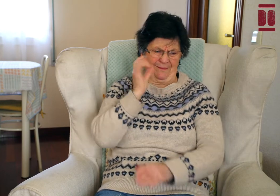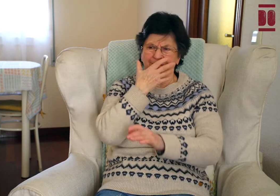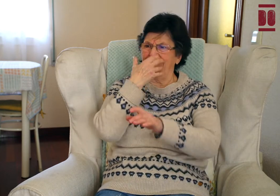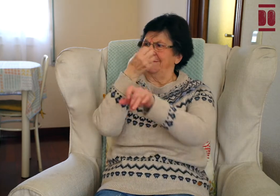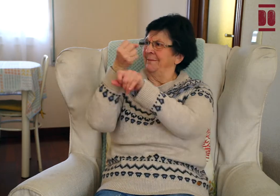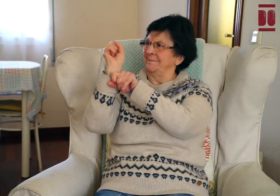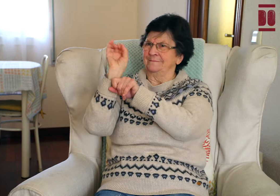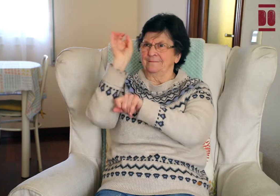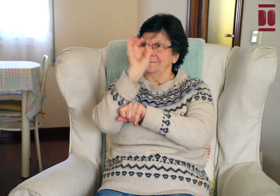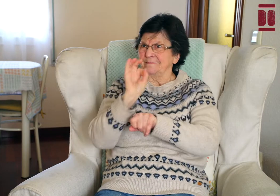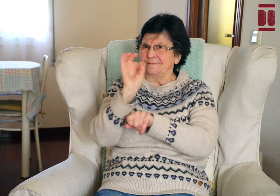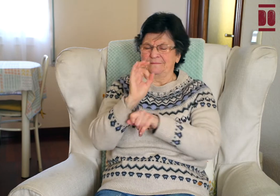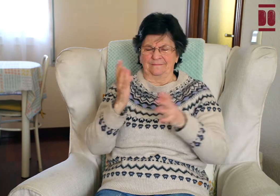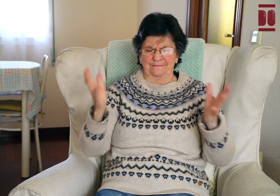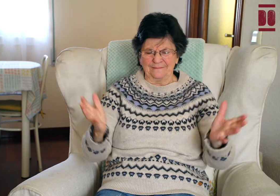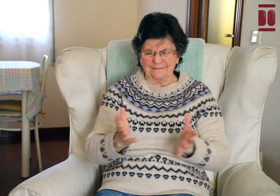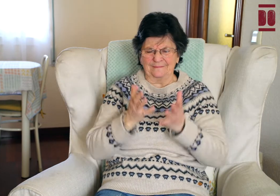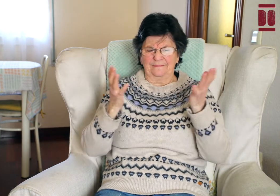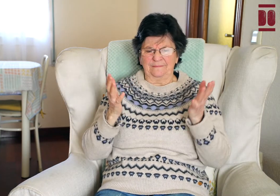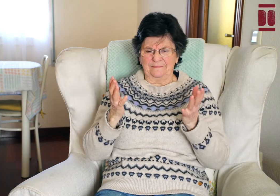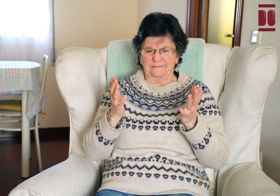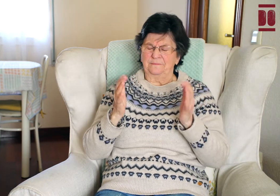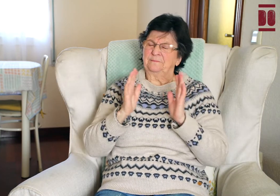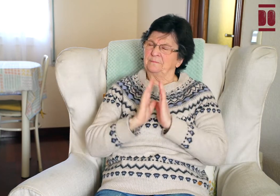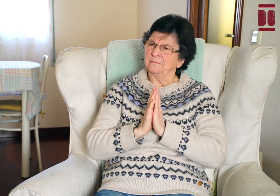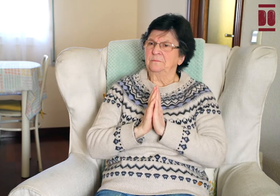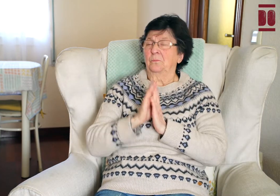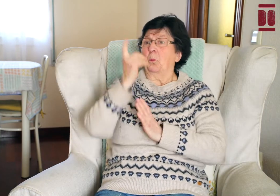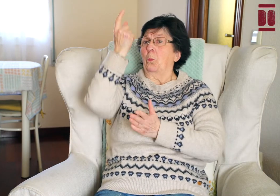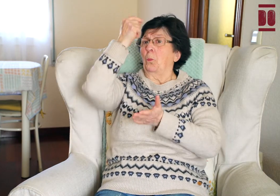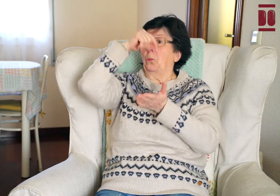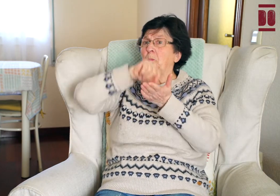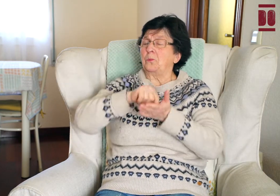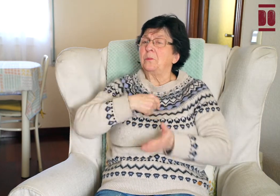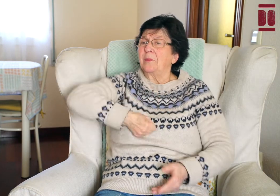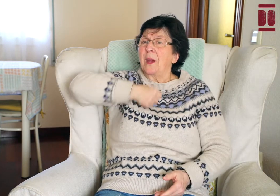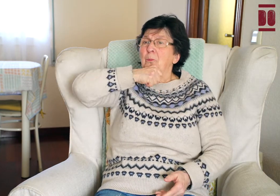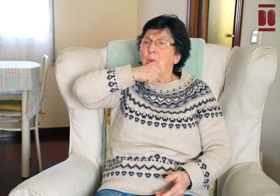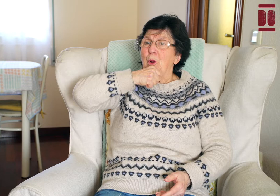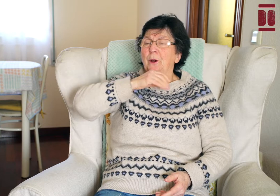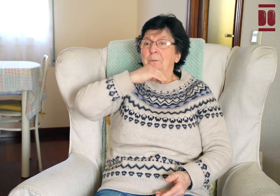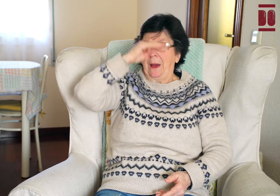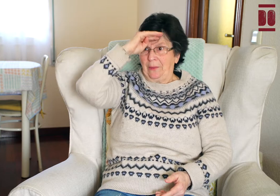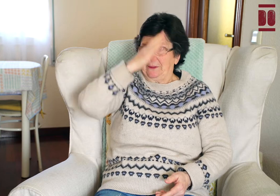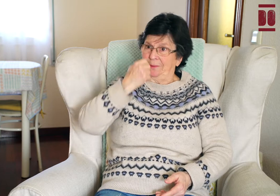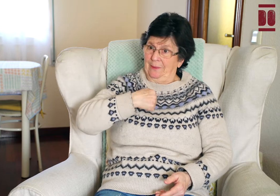padres me llamaban y yo nada. Aunque insistían, yo no hacía ni caso. Dios mío. Un día